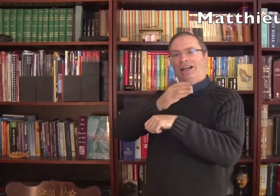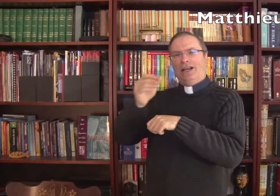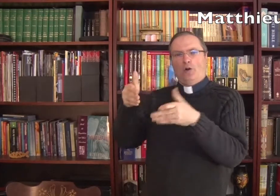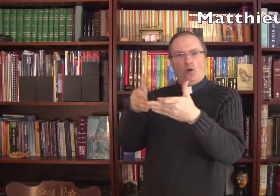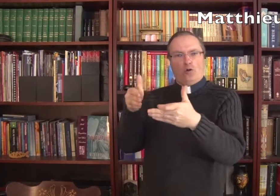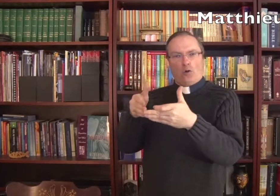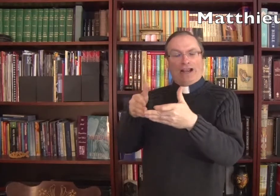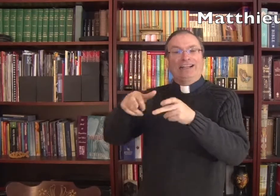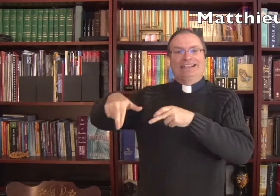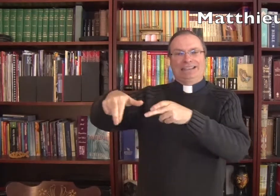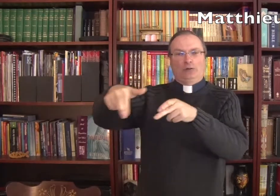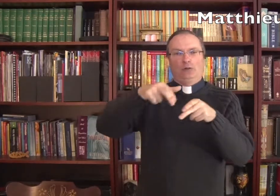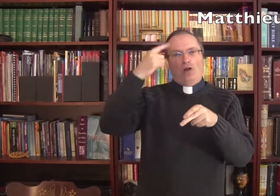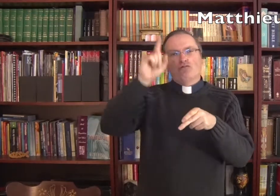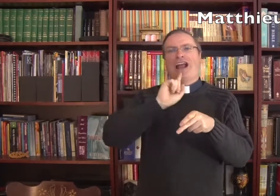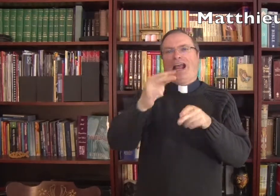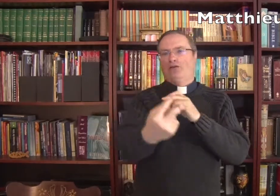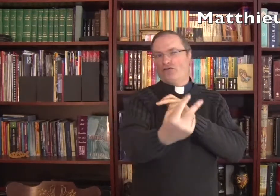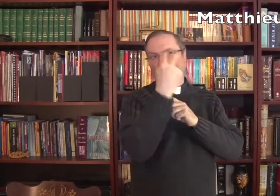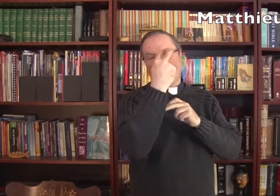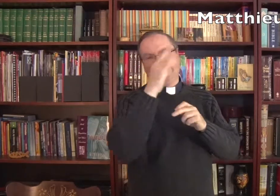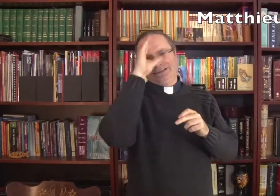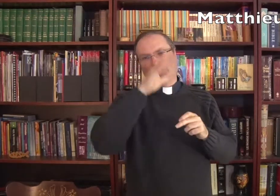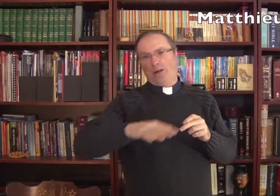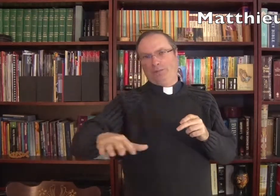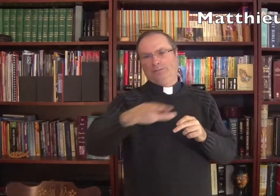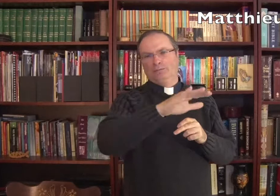et aux coins des rues pour être vus des hommes.